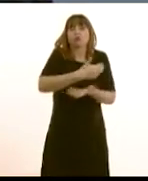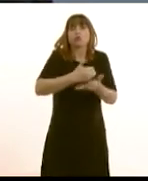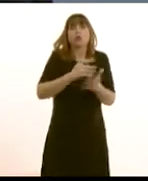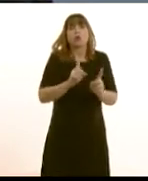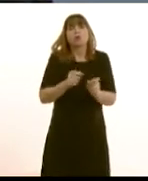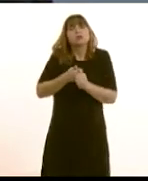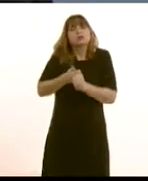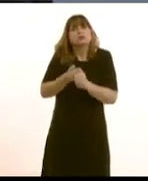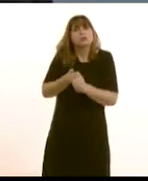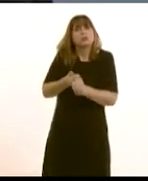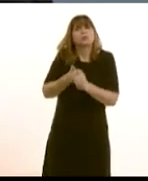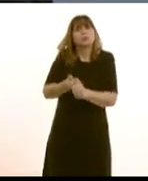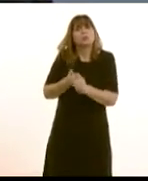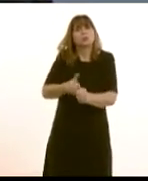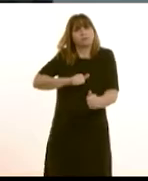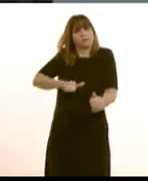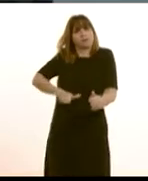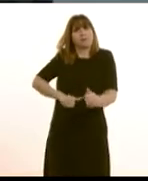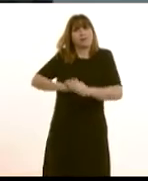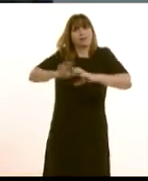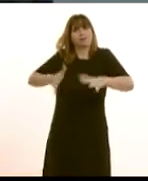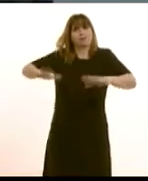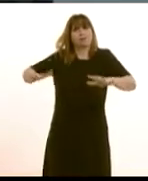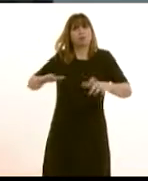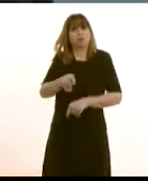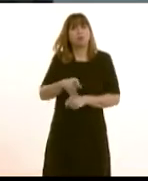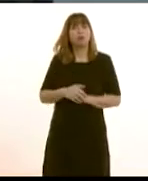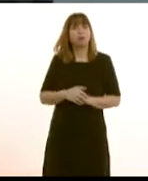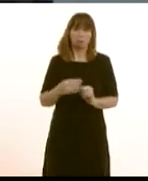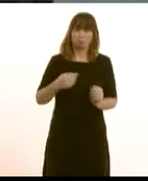haeddu. Y bore yma, roeddwn iín falch iawn o noddi brecwast blynyddol Undeb Amaethwyr